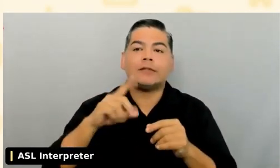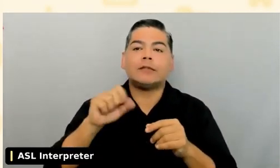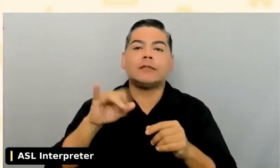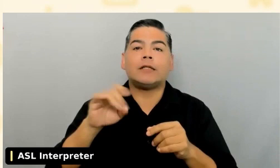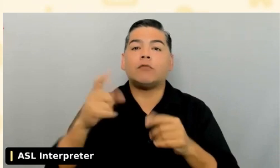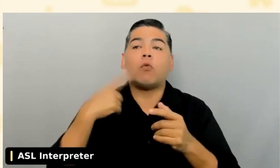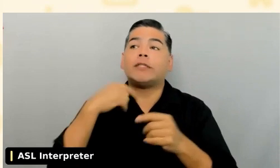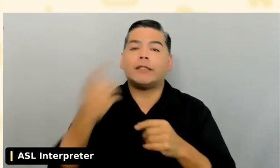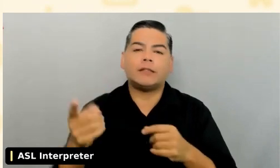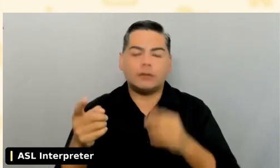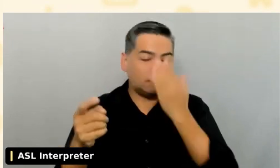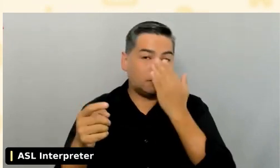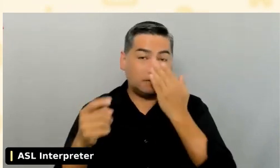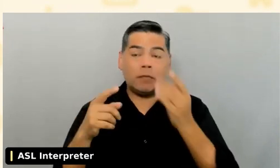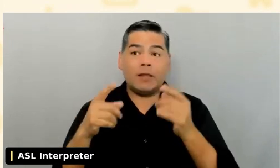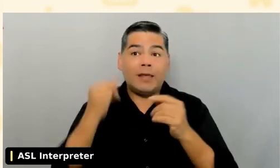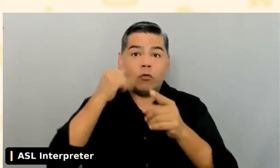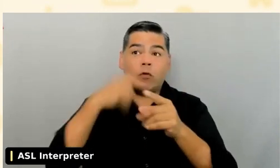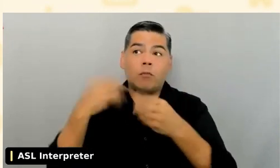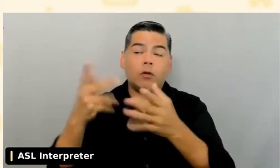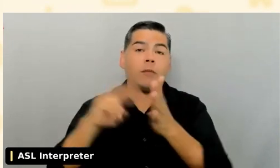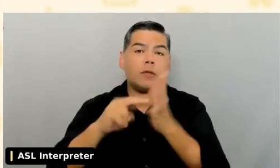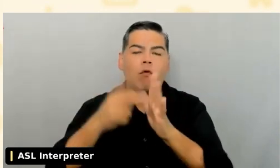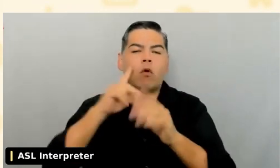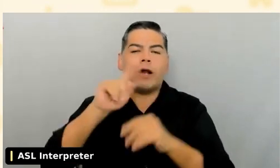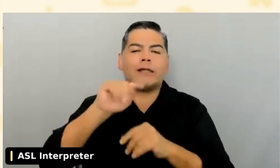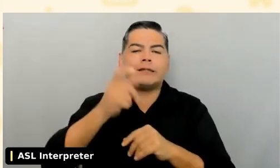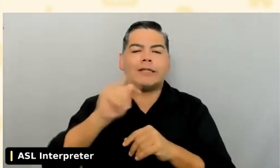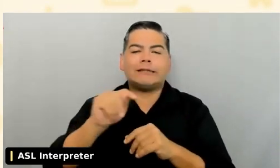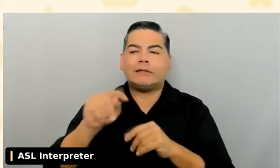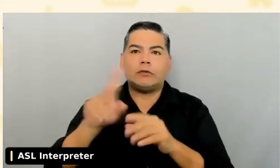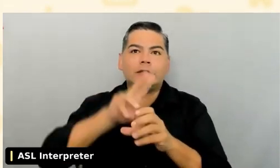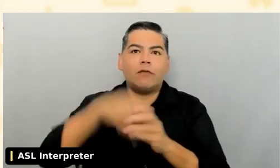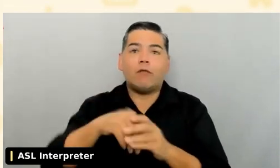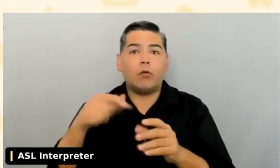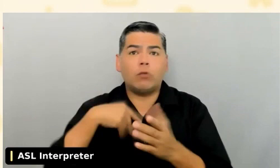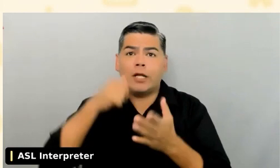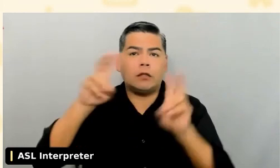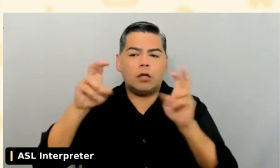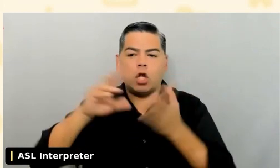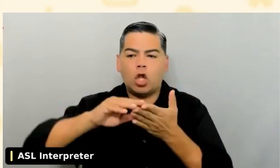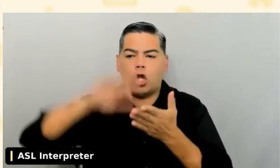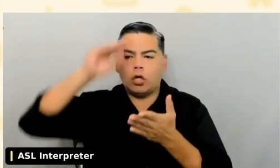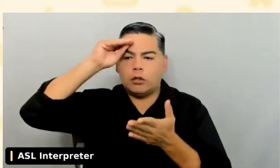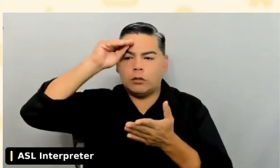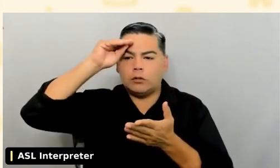Entonces, si no ponemos texto alternativo significativo cuando se equivoca, no podrá aprender.